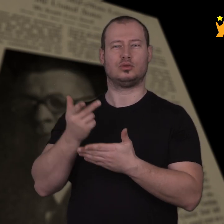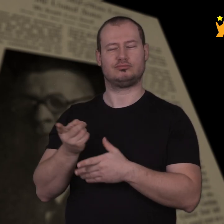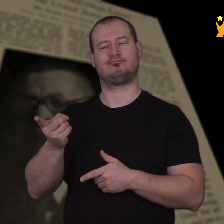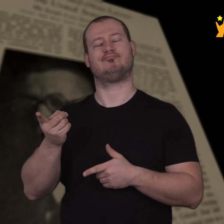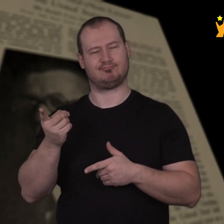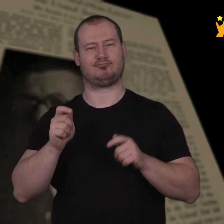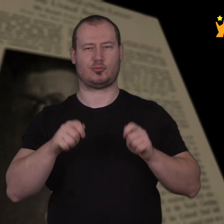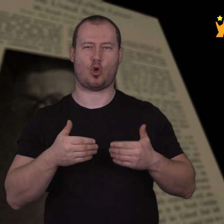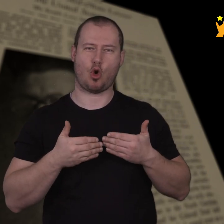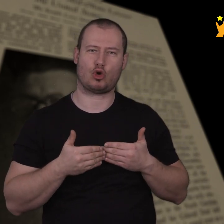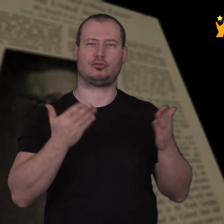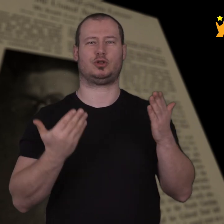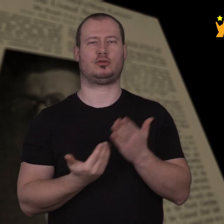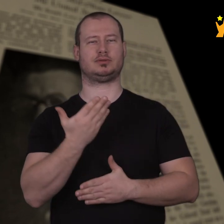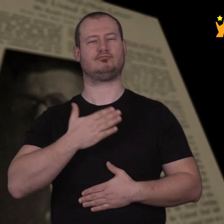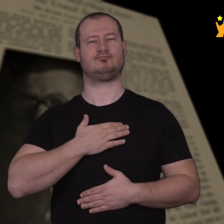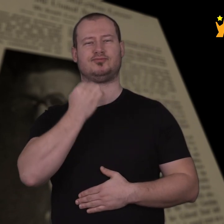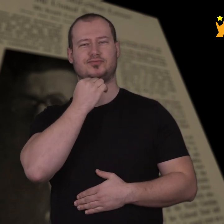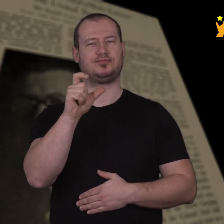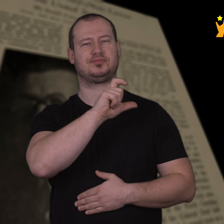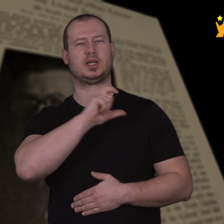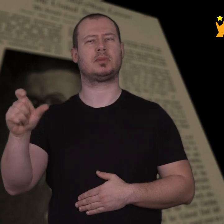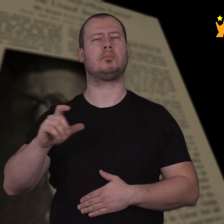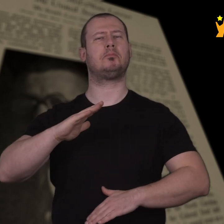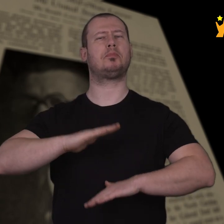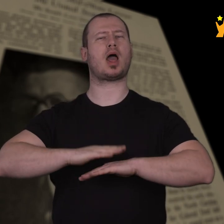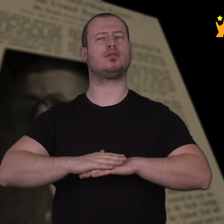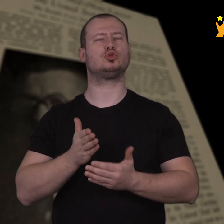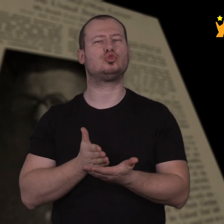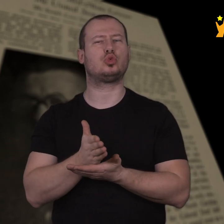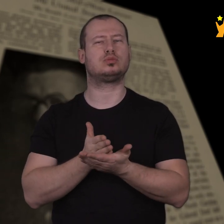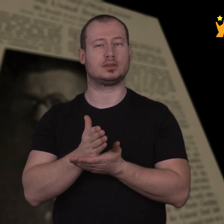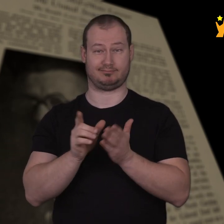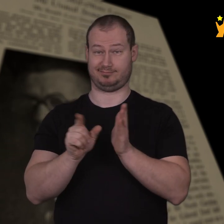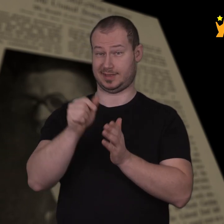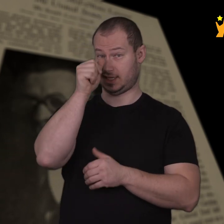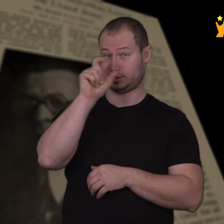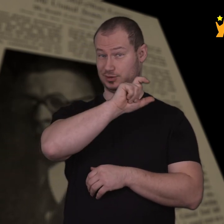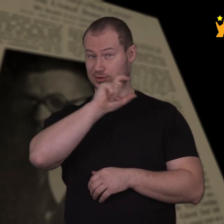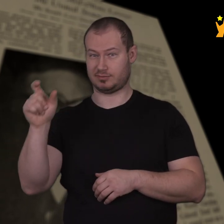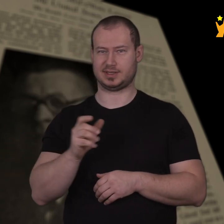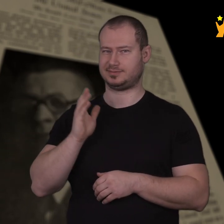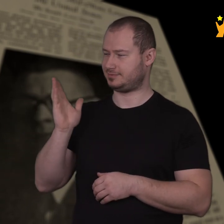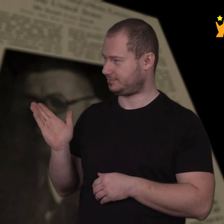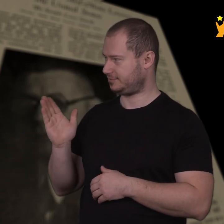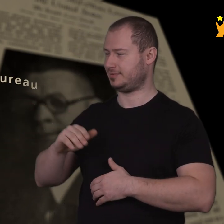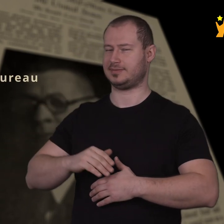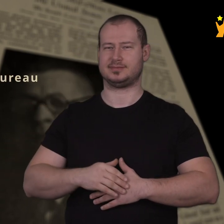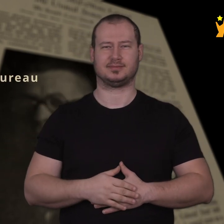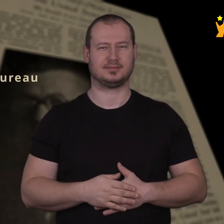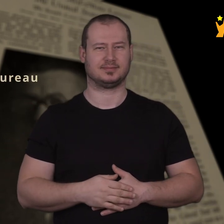otvoril vlastnú právnickú firmu s názvom O'Kelly's Legal Bureau.